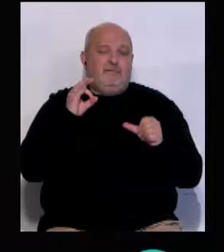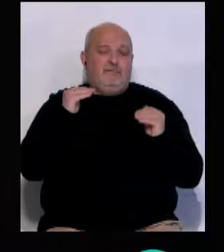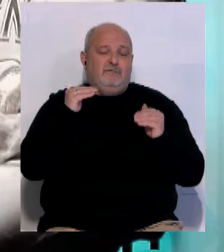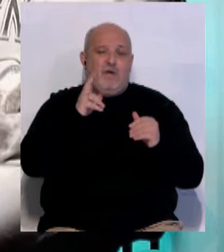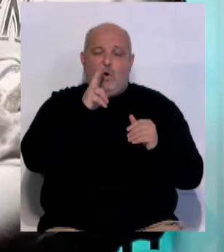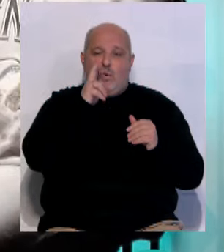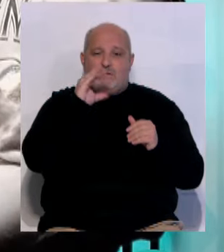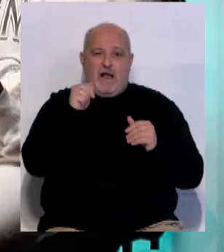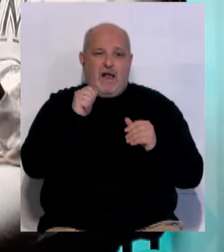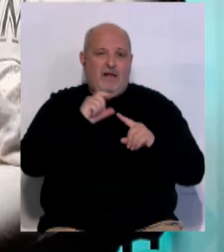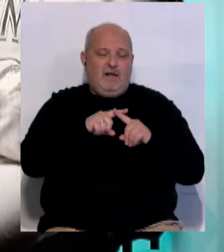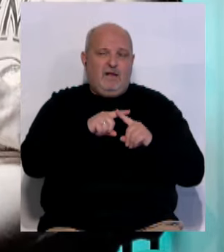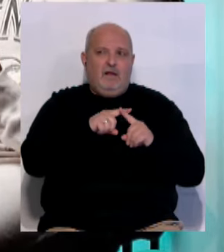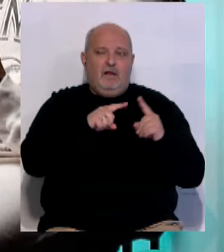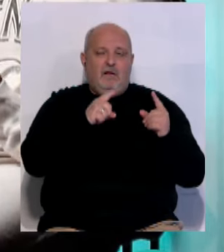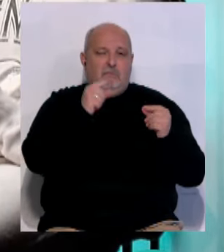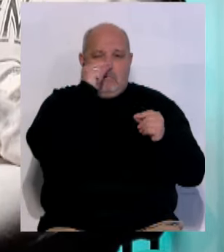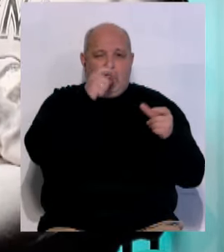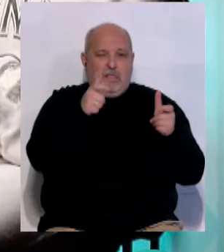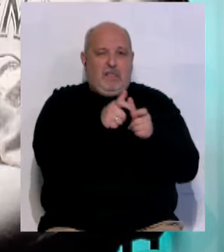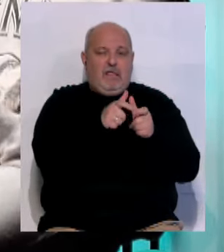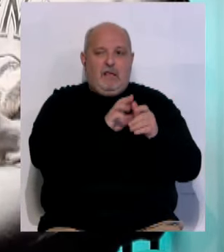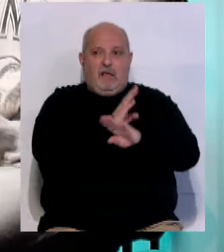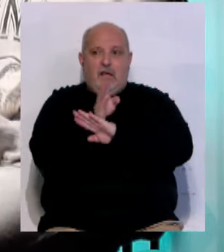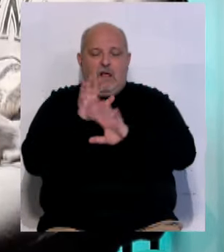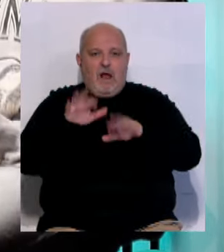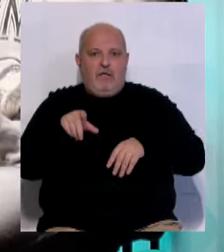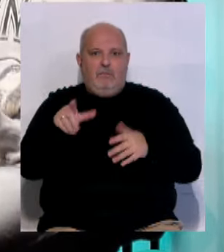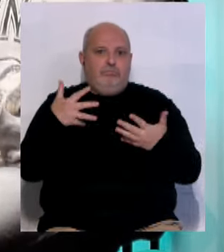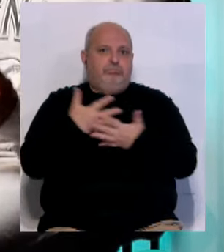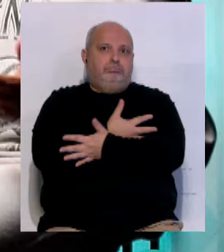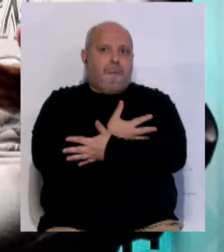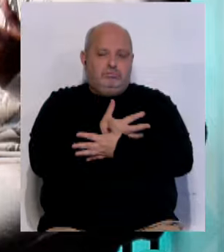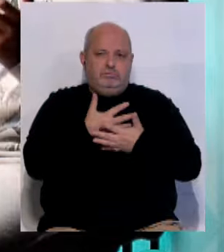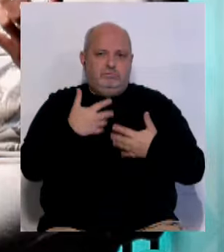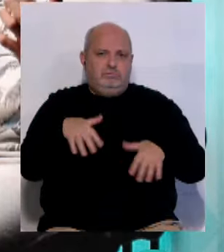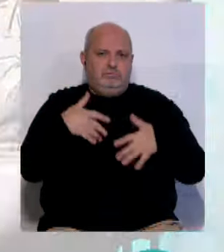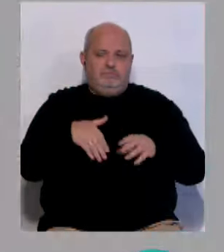lo mejor que a lo mejor no tenía tantos habitantes y tanta afición a Cádiz que Es otro rollo o sea